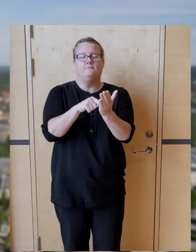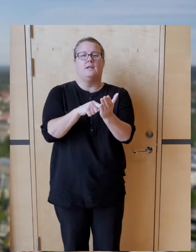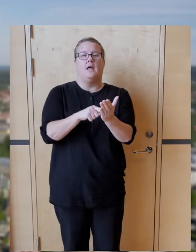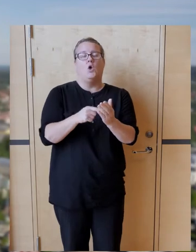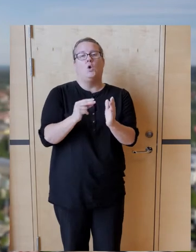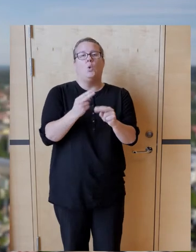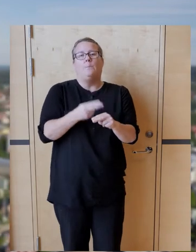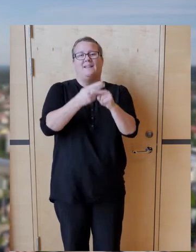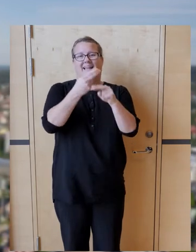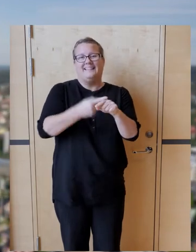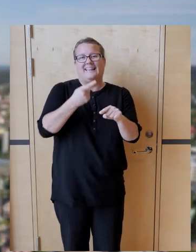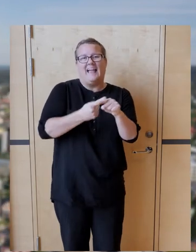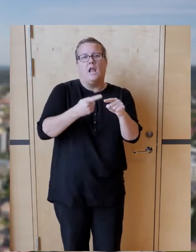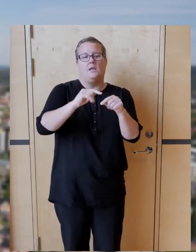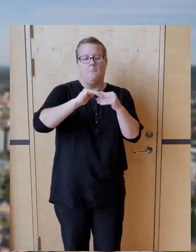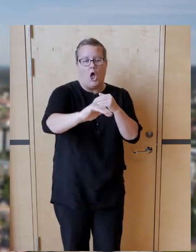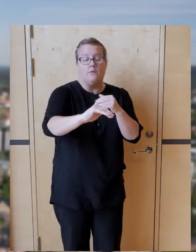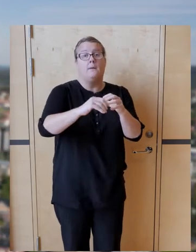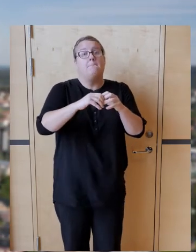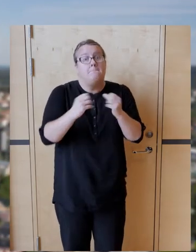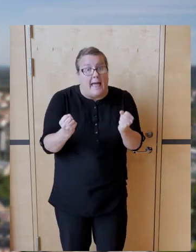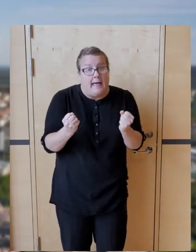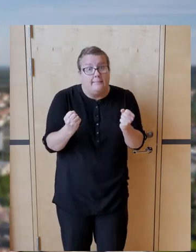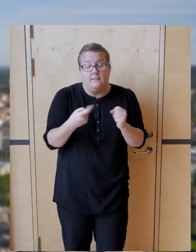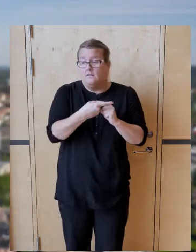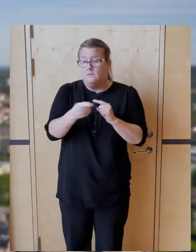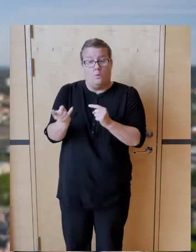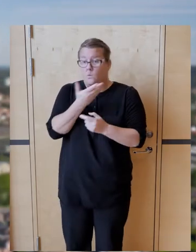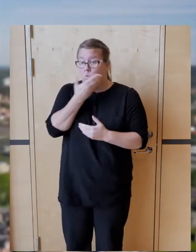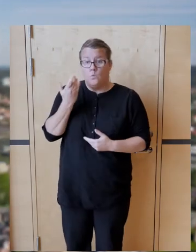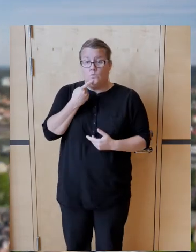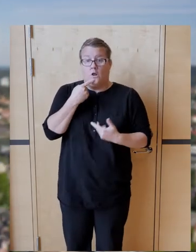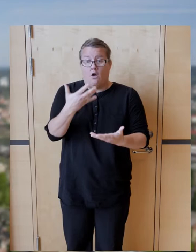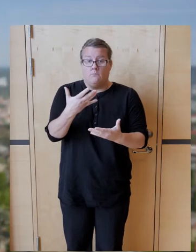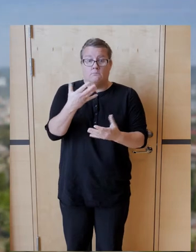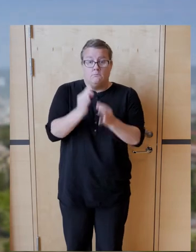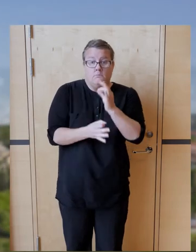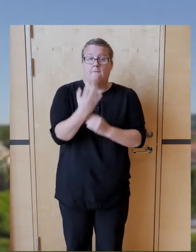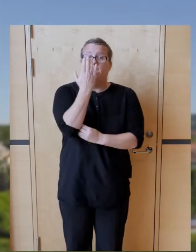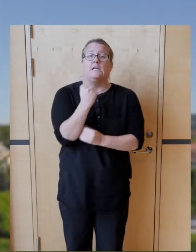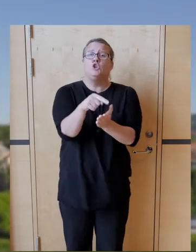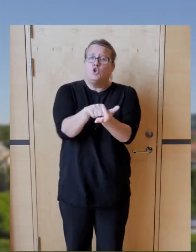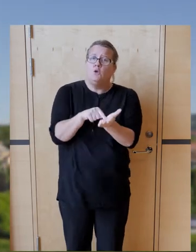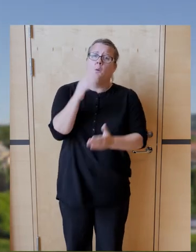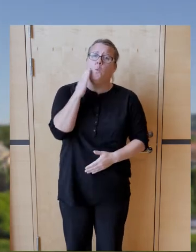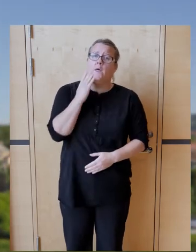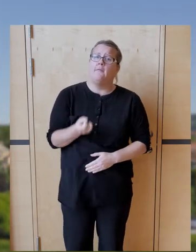På andra sidan där man ju inte specifikt kring vad här ska vara för boende Och där skiljer vi oss åt